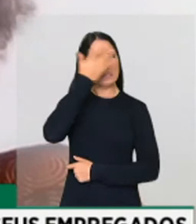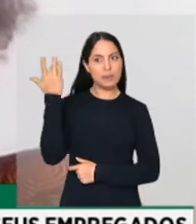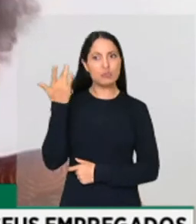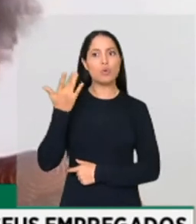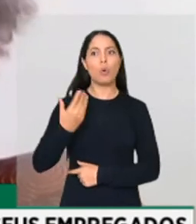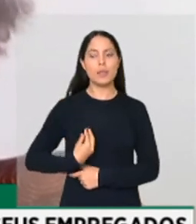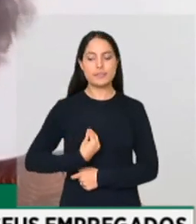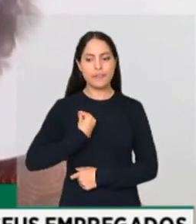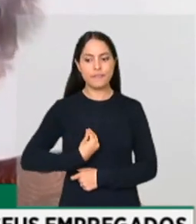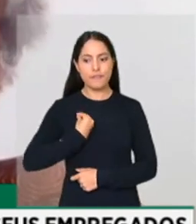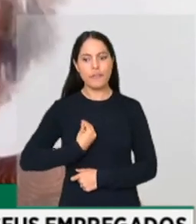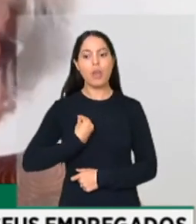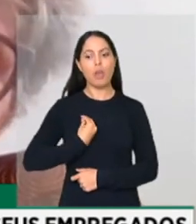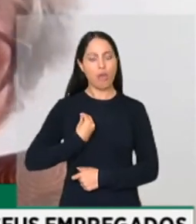DO LUGAR ONDE TIRAM O SUSTENTO